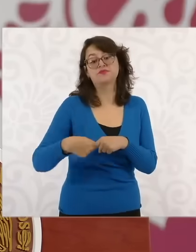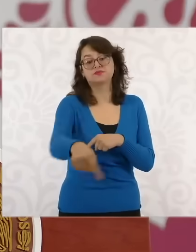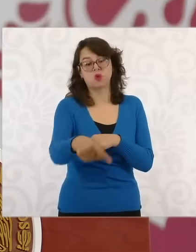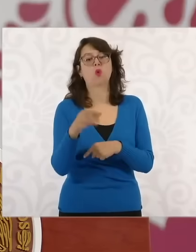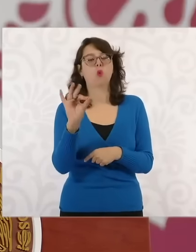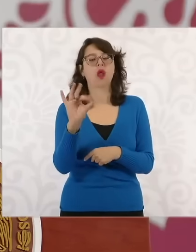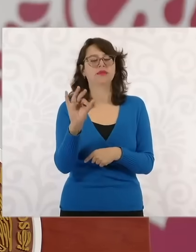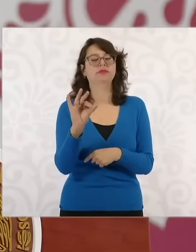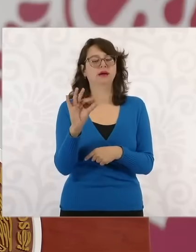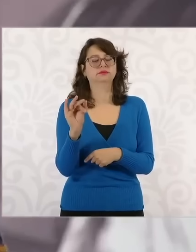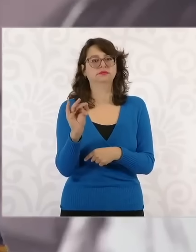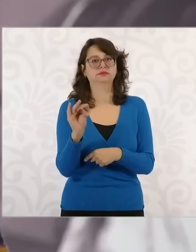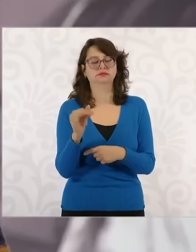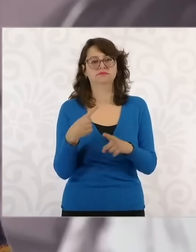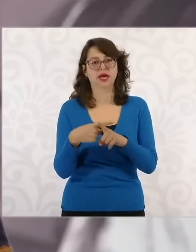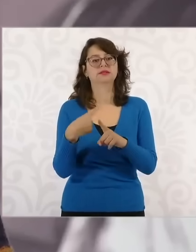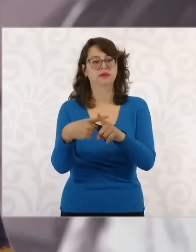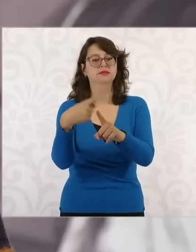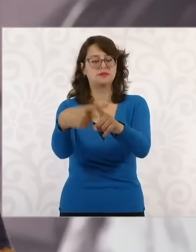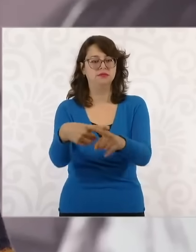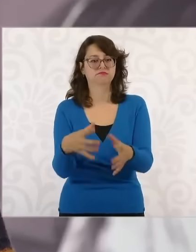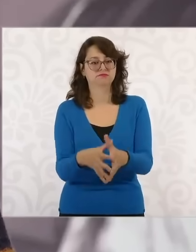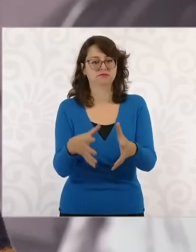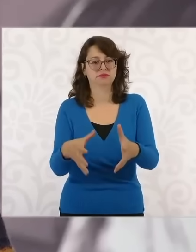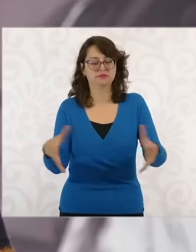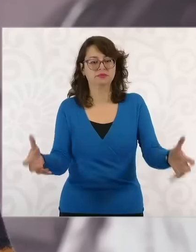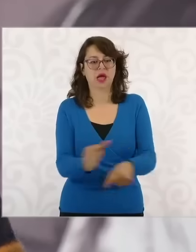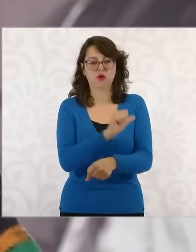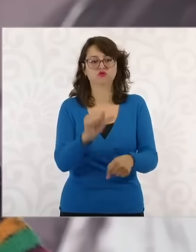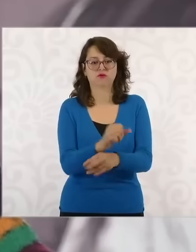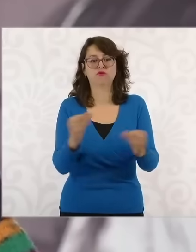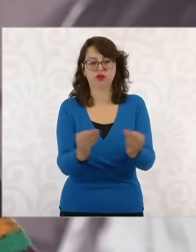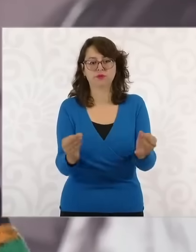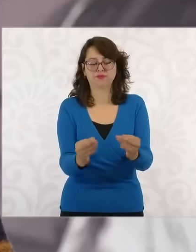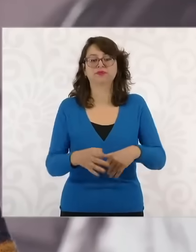que tenemos. Pero hasta ahora dentro de lo que ha programado el IMSN Star, afortunadamente estamos